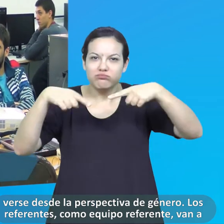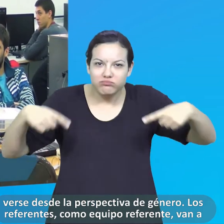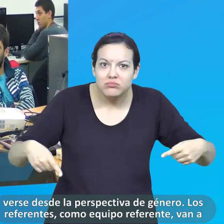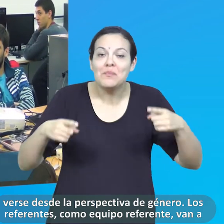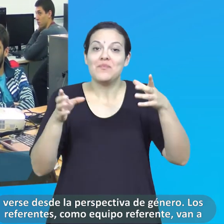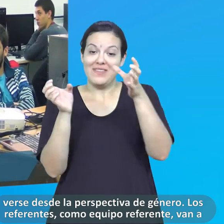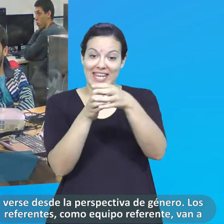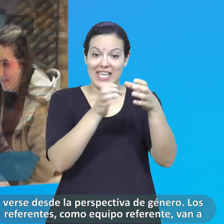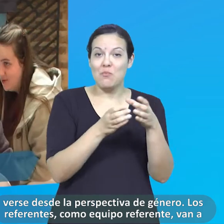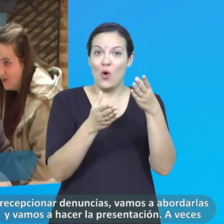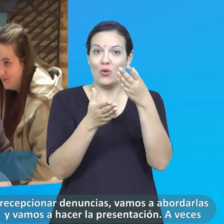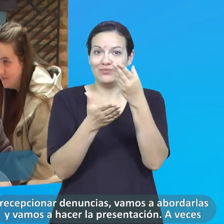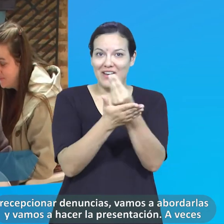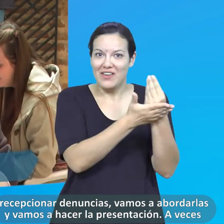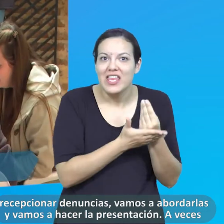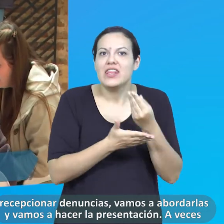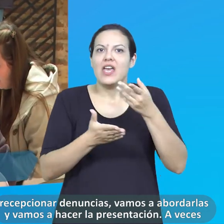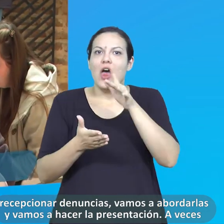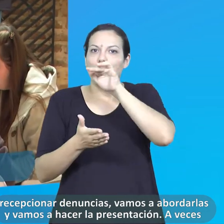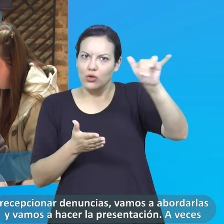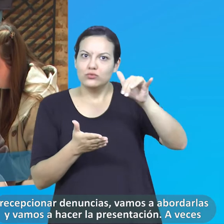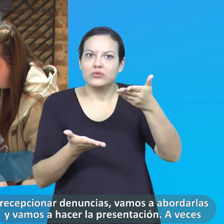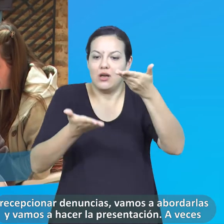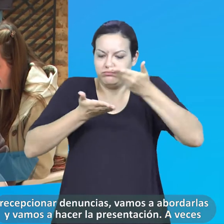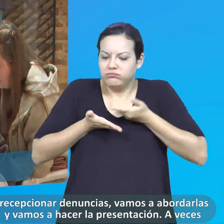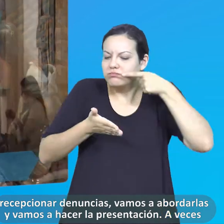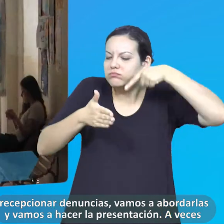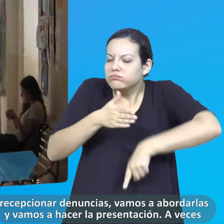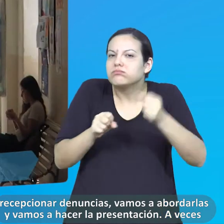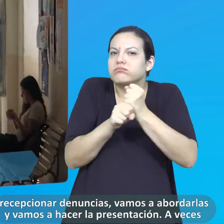a recepcionar denuncias, vamos a abordarlas y vamos a hacer la presentación.